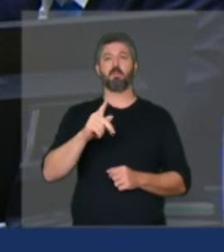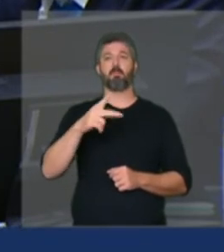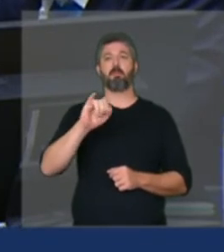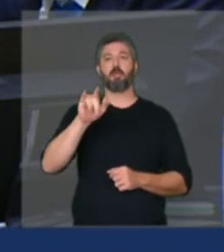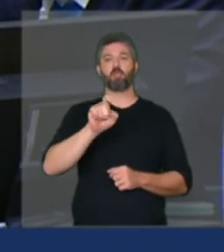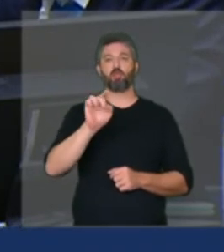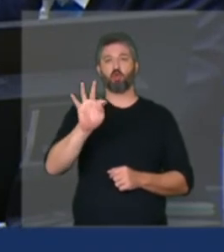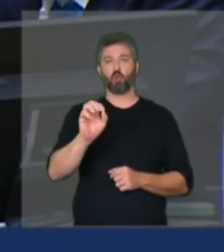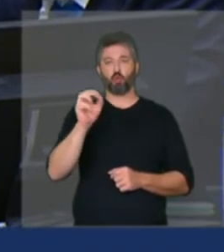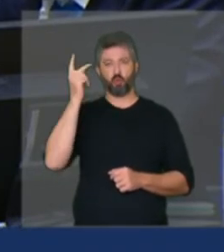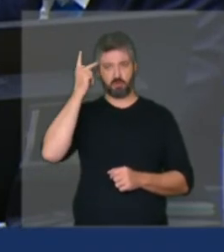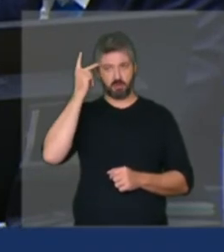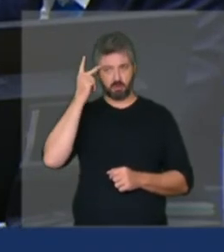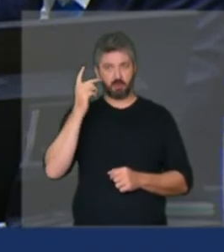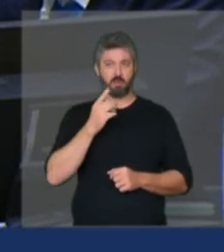DEPUTADO DANIEL ALMEIDA DA BAHIA. DANIEL, DEPUTADO...